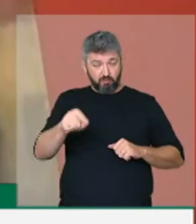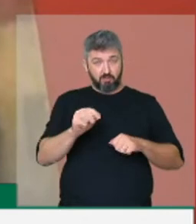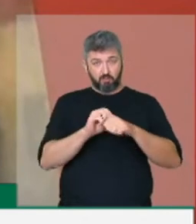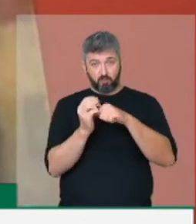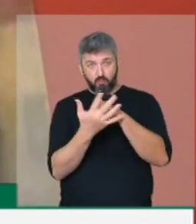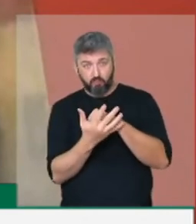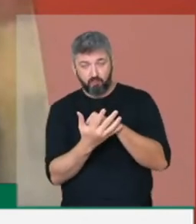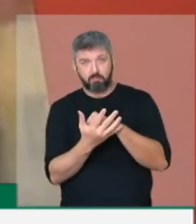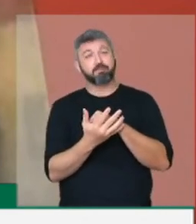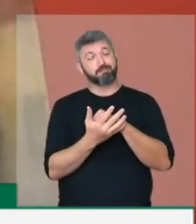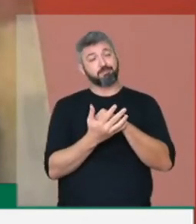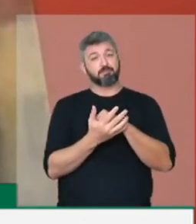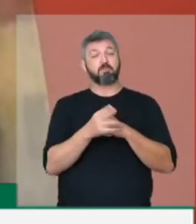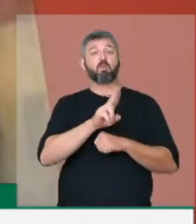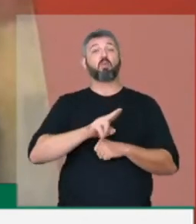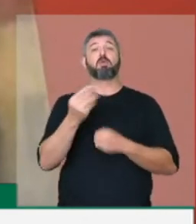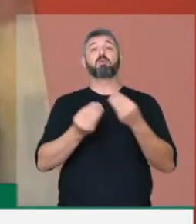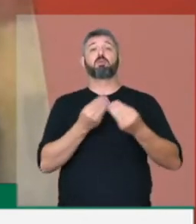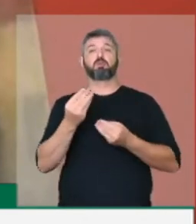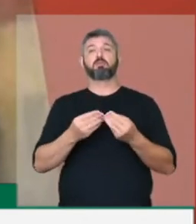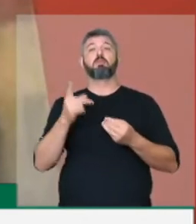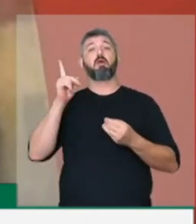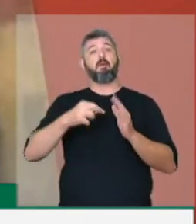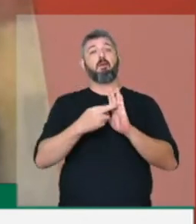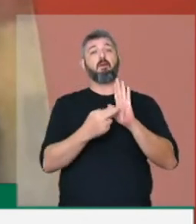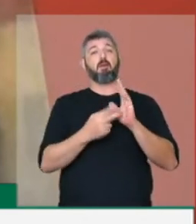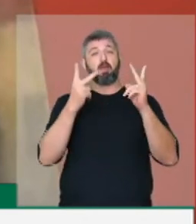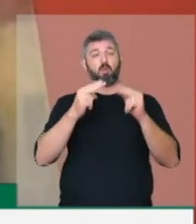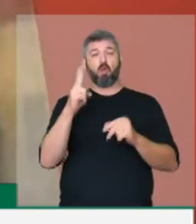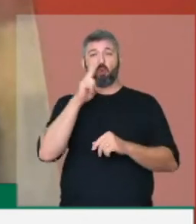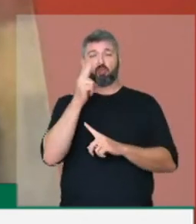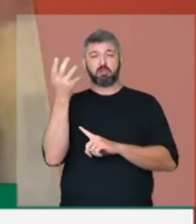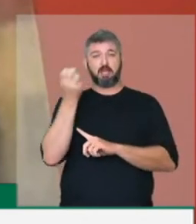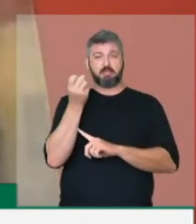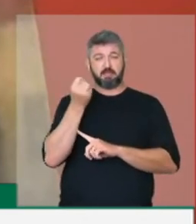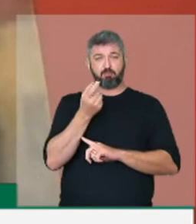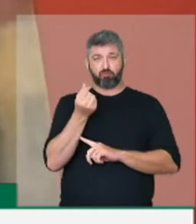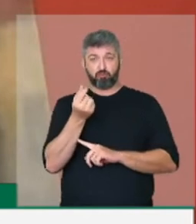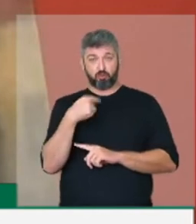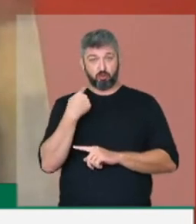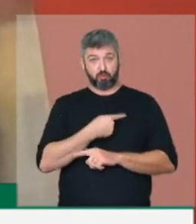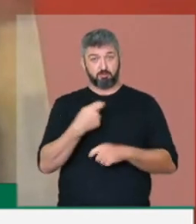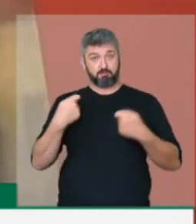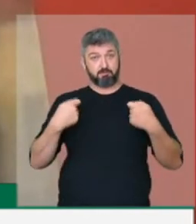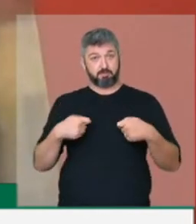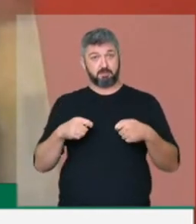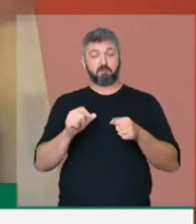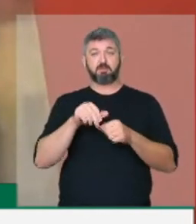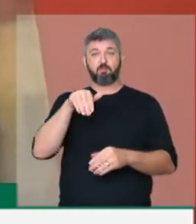RESULTADO O IMPACTO DESSA PANDEMIA ESTAMOS USANDO MECANISMOS SEMELHANTES AO AUXÍLIO EMERGENCIAL. PRECISAMOS COLOCAR EM